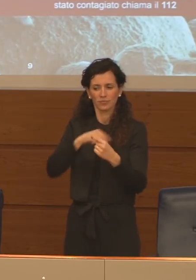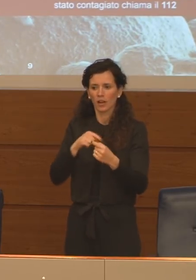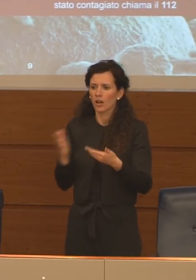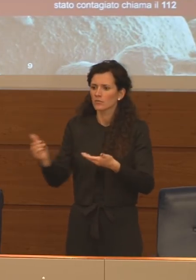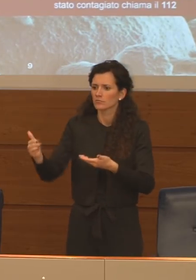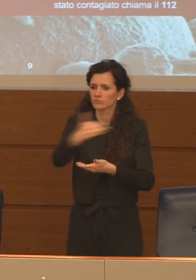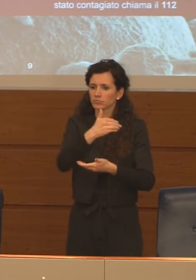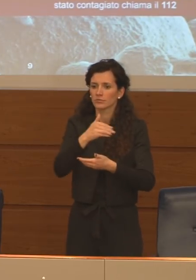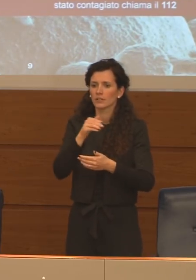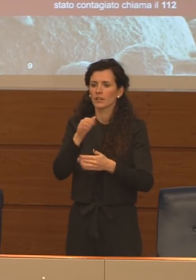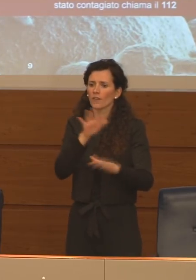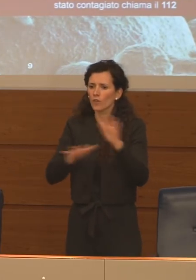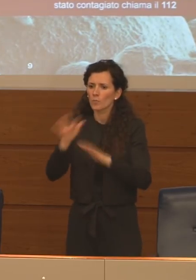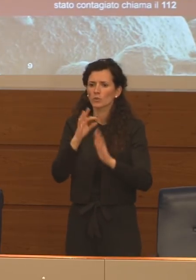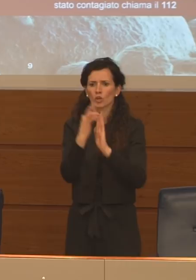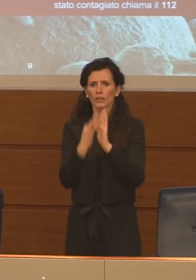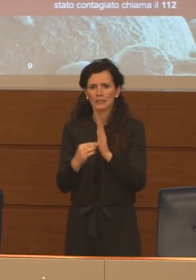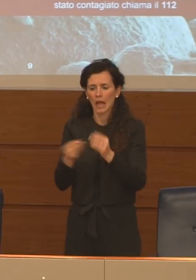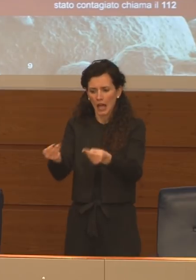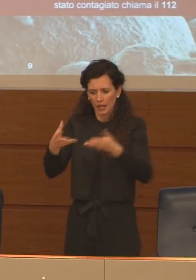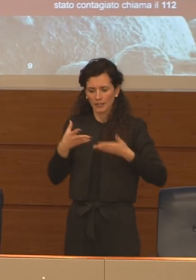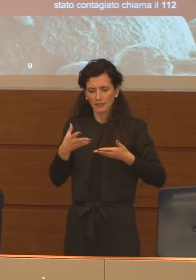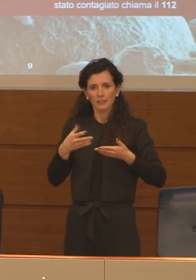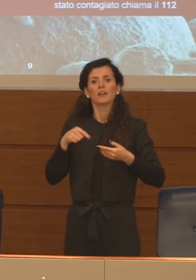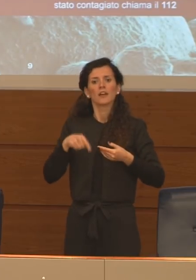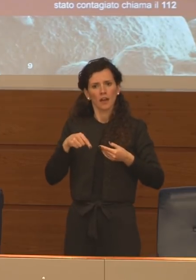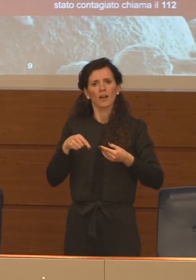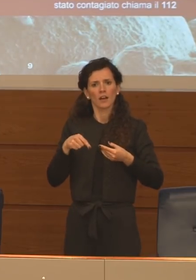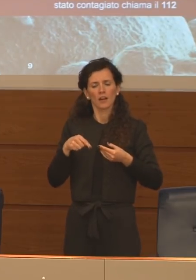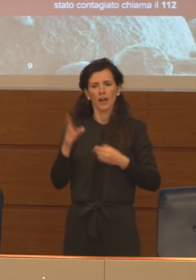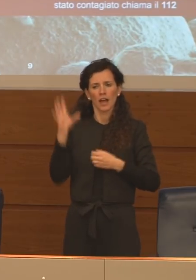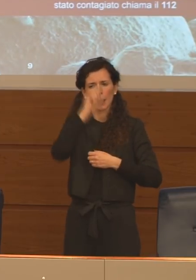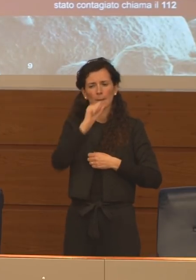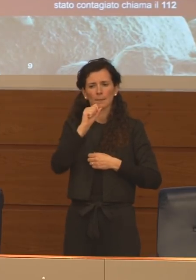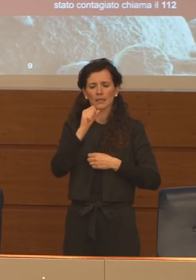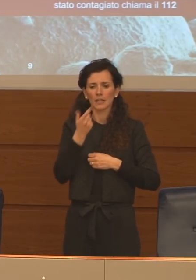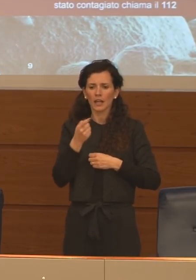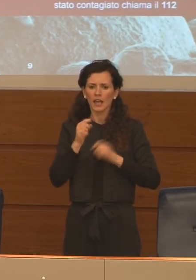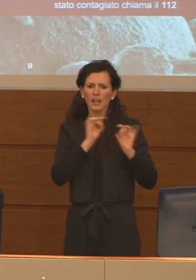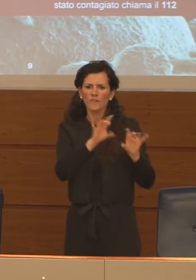informazione che aiuta a capire la dinamica dell'infezione e aiuta anche a